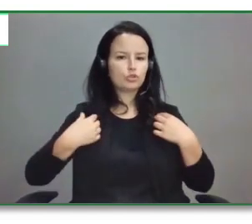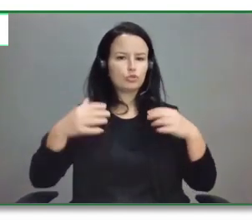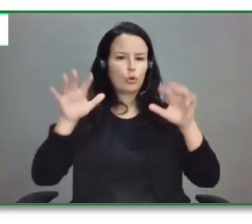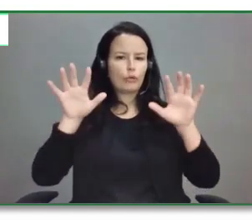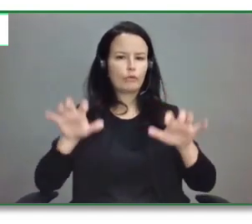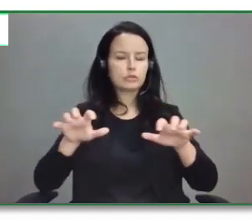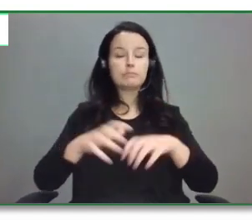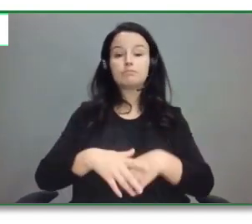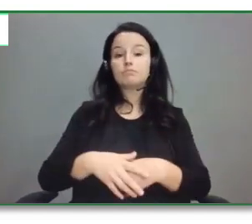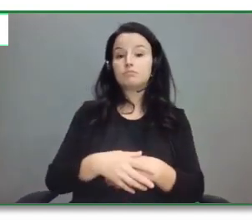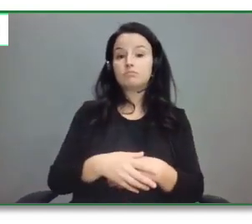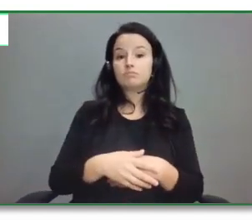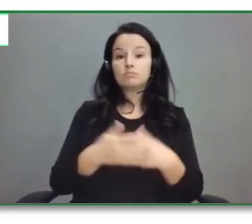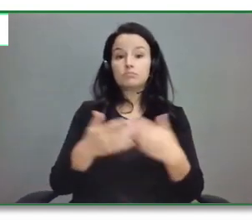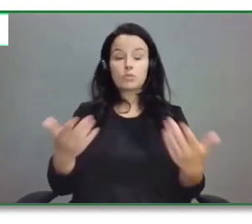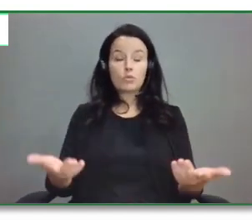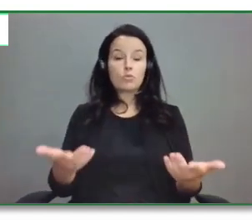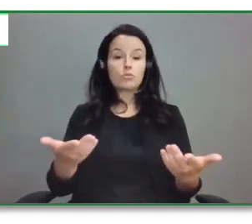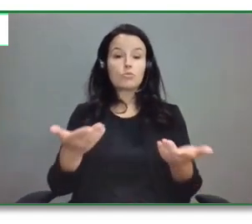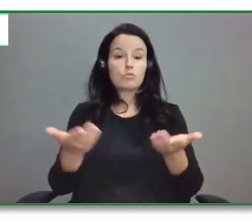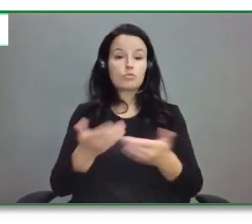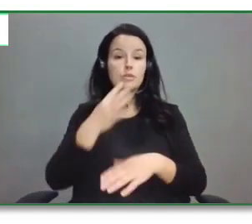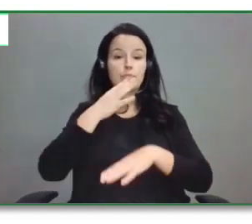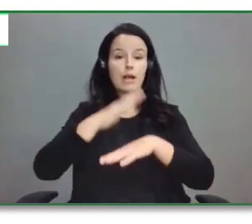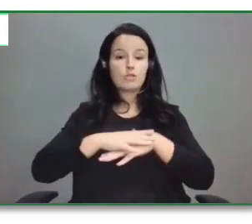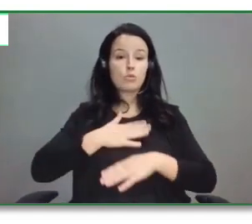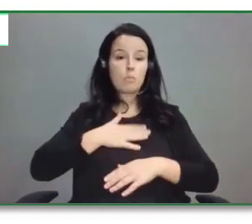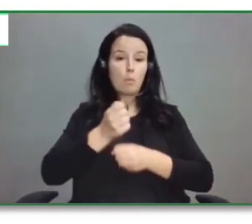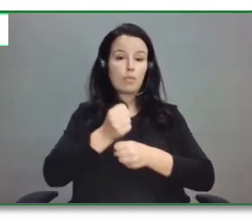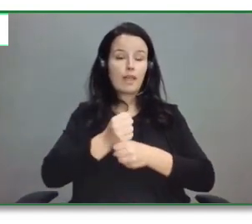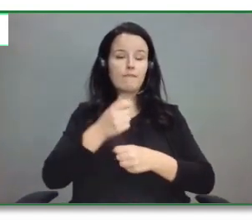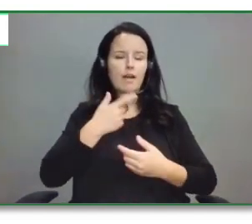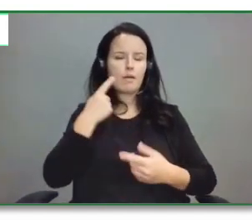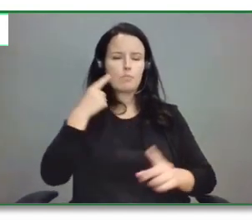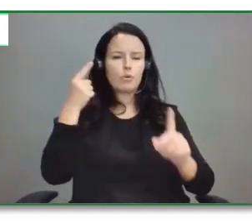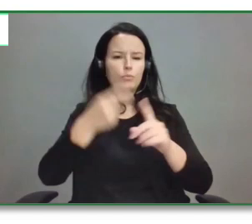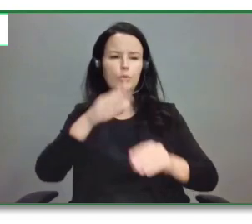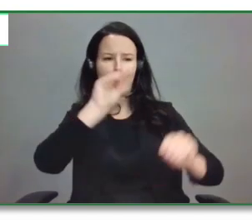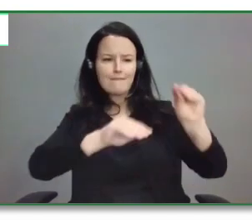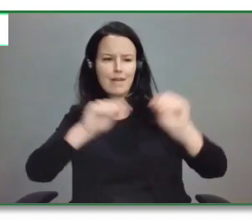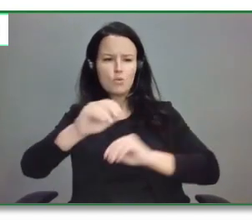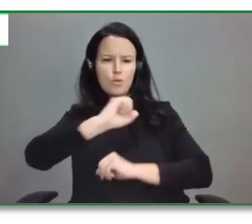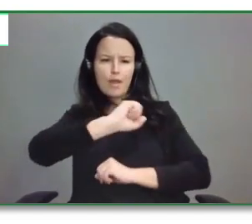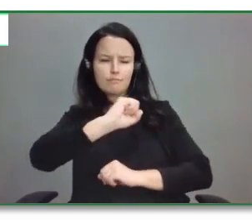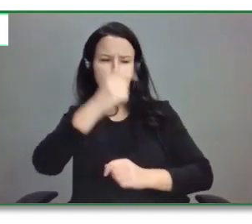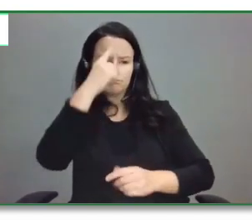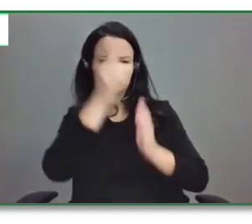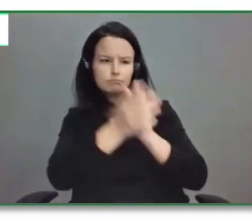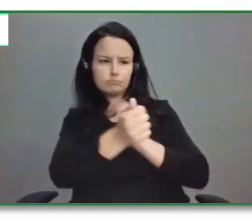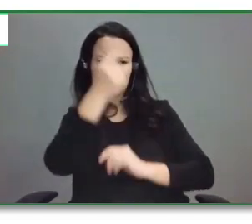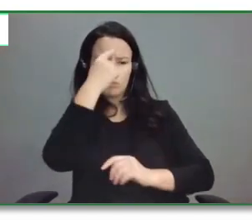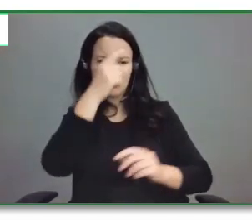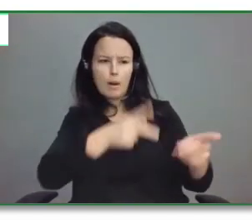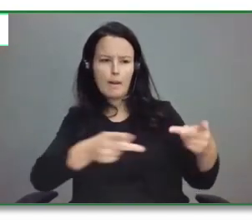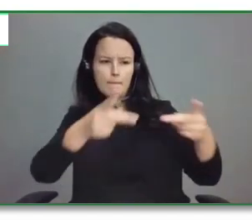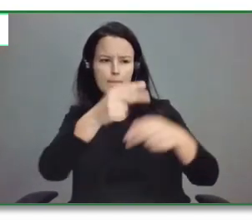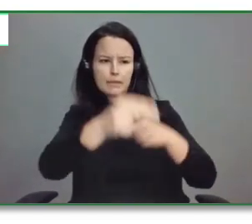l'objet de notre travail qui consiste à évaluer la qualité d'efficacité comme négative des parcs nationaux par les